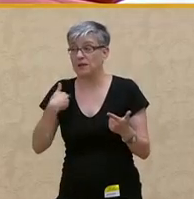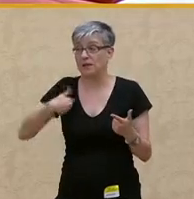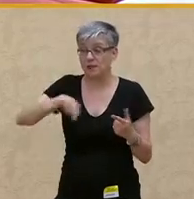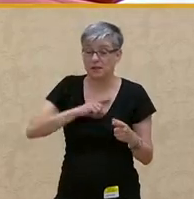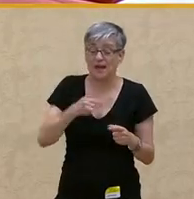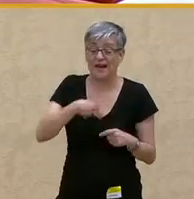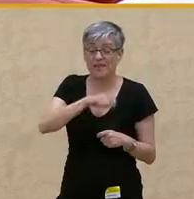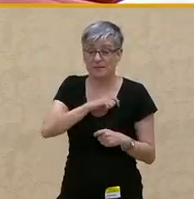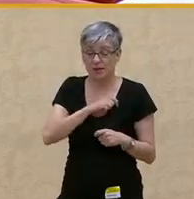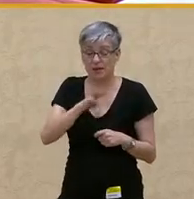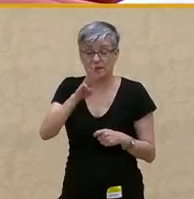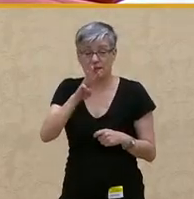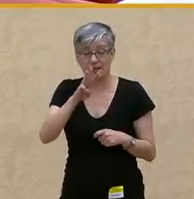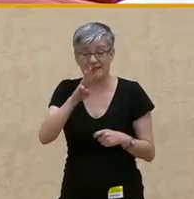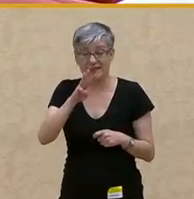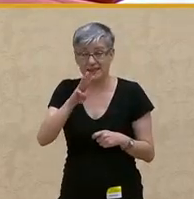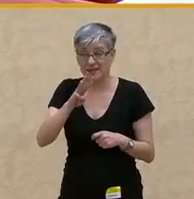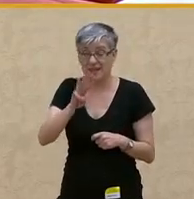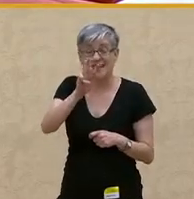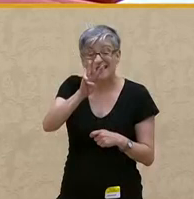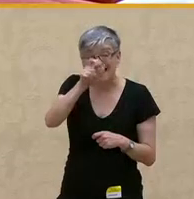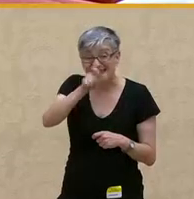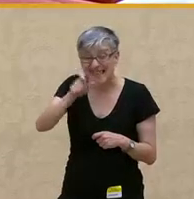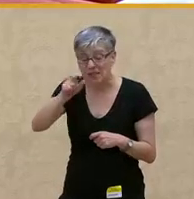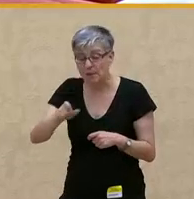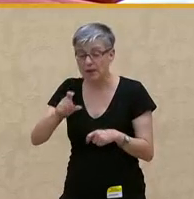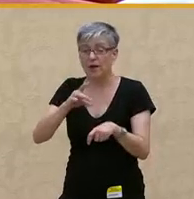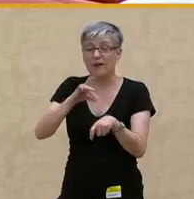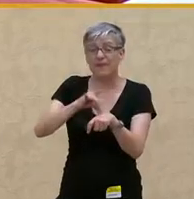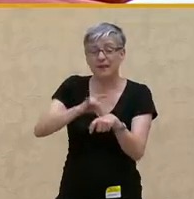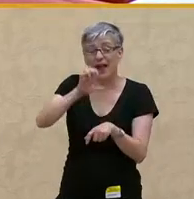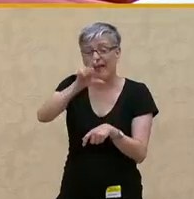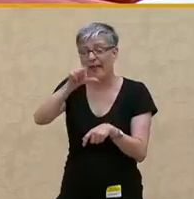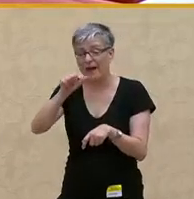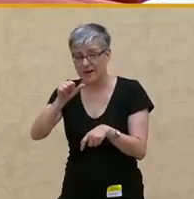que cada día se diagnostican tres personas con ELA y cada día fallecen tres personas